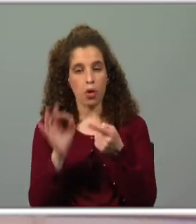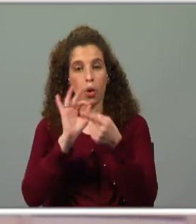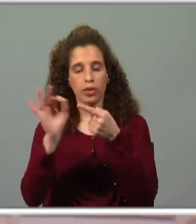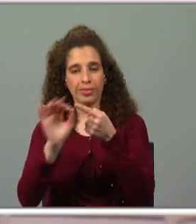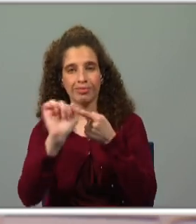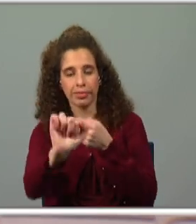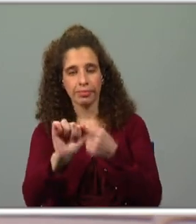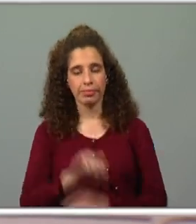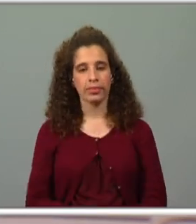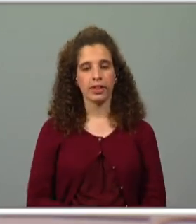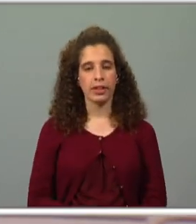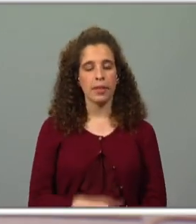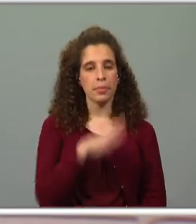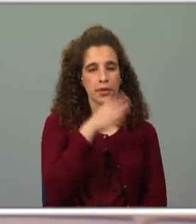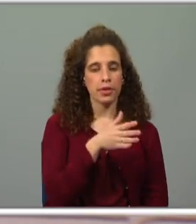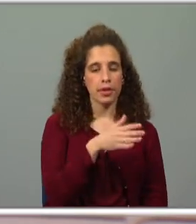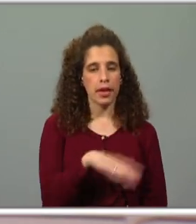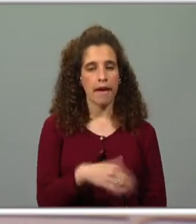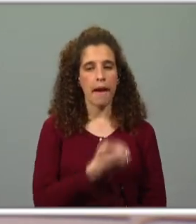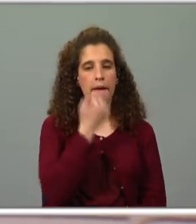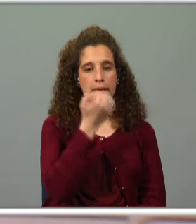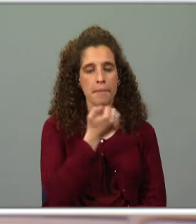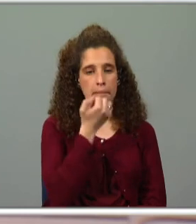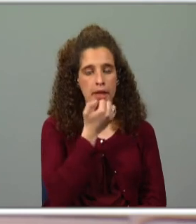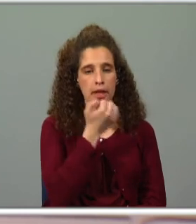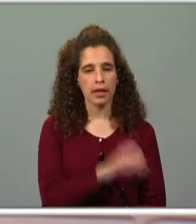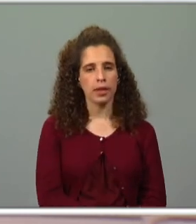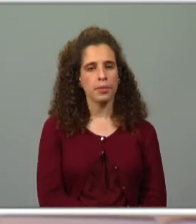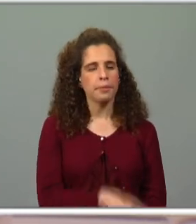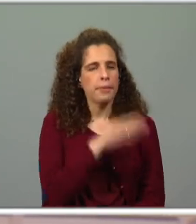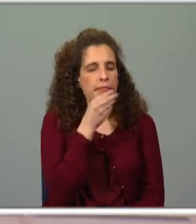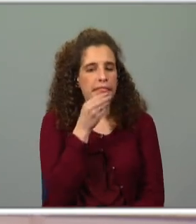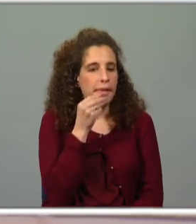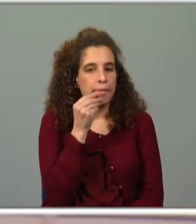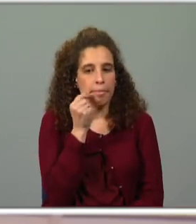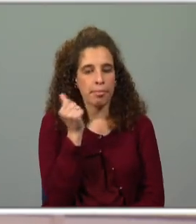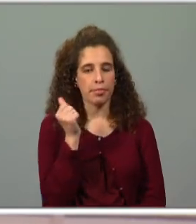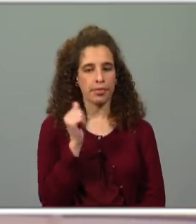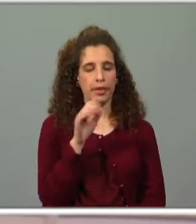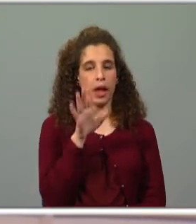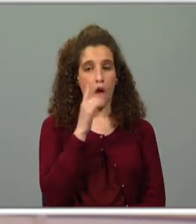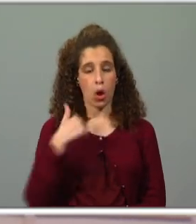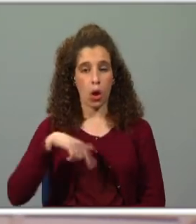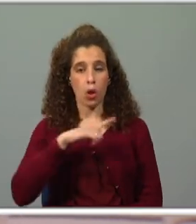elementos já temos a dizer que as maçãs O que são deliciosas para nós não os 我們已經不得不說蘋果的元素對我們來說好吃的不是